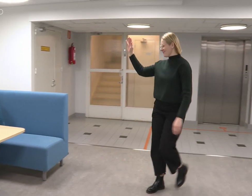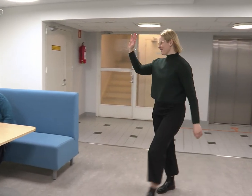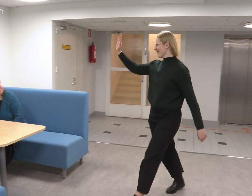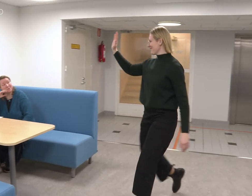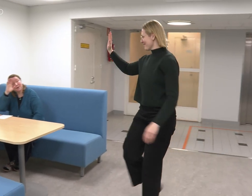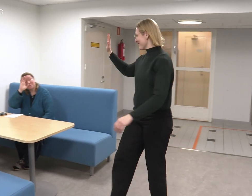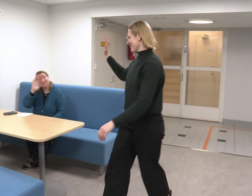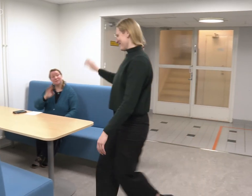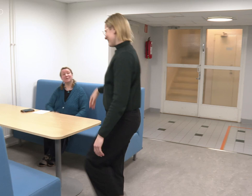Moi!